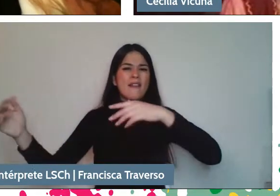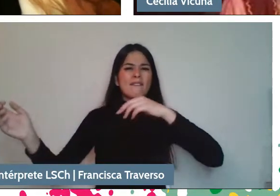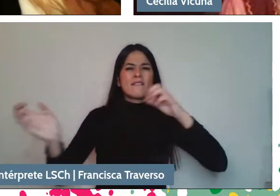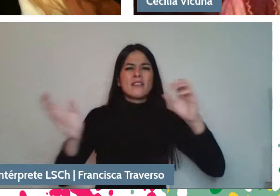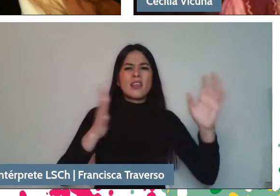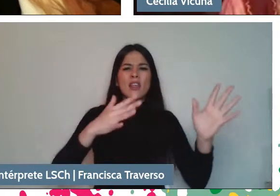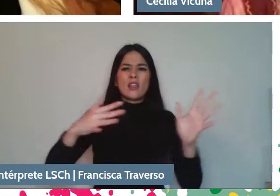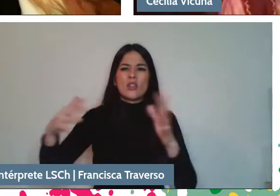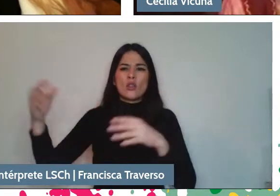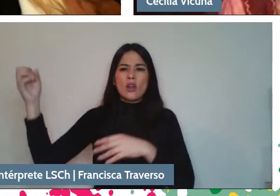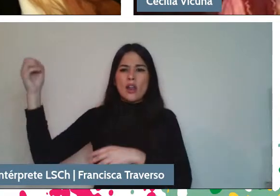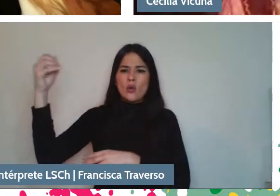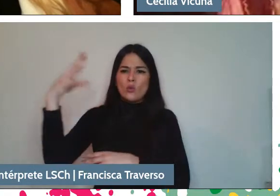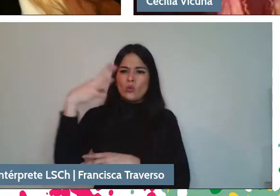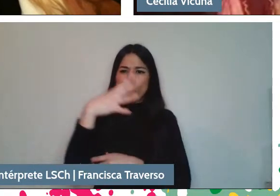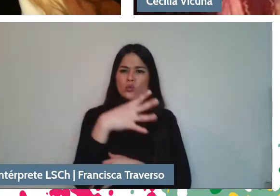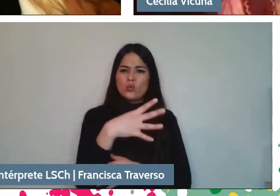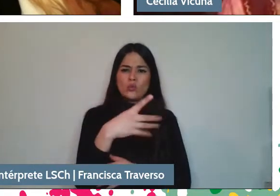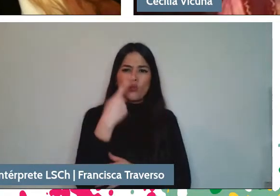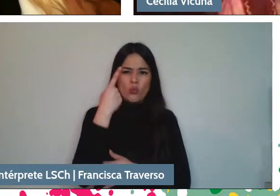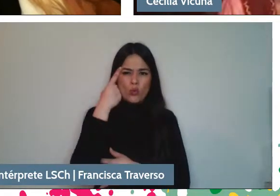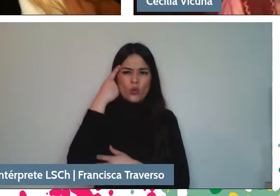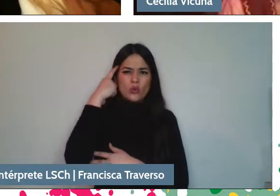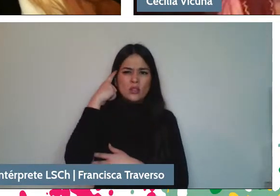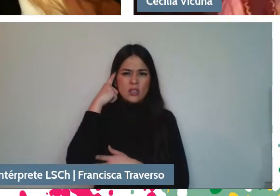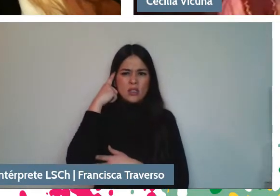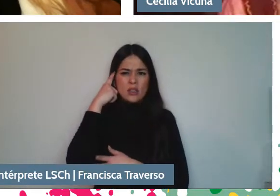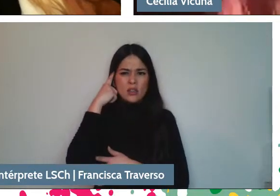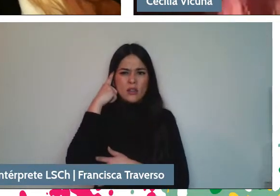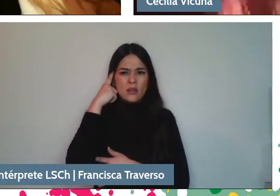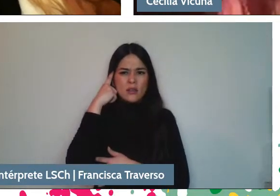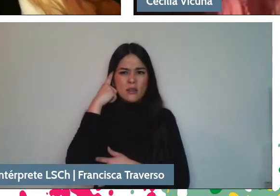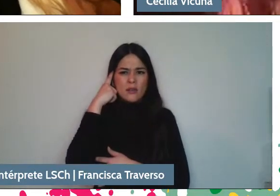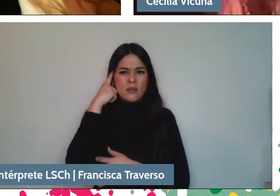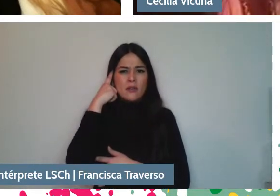Entonces, cuando yo comprendí eso... Eso fue lo que me vació a mí.